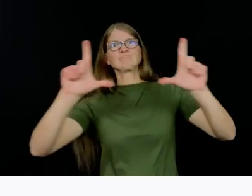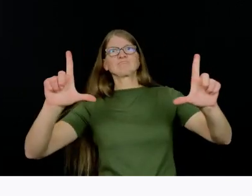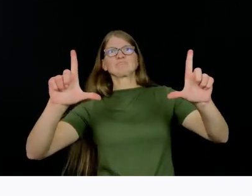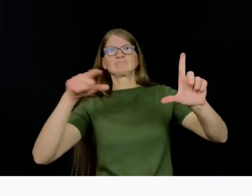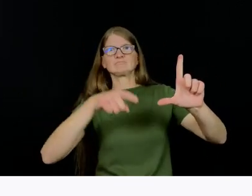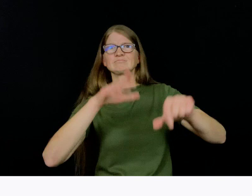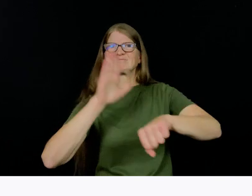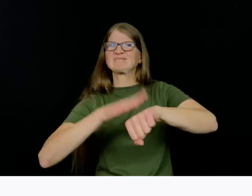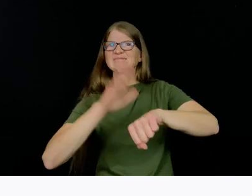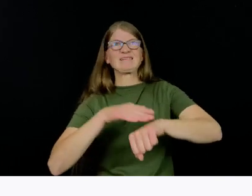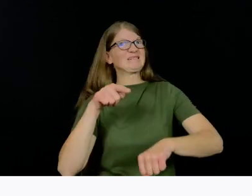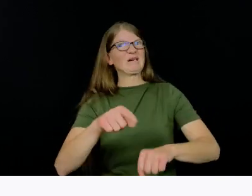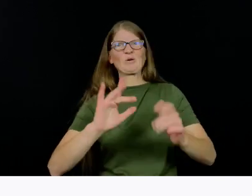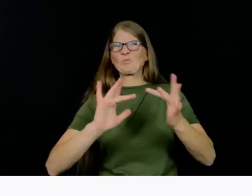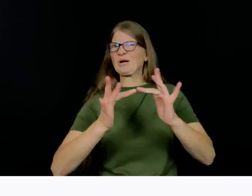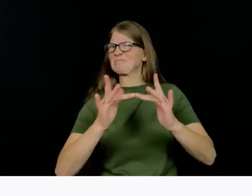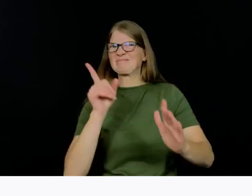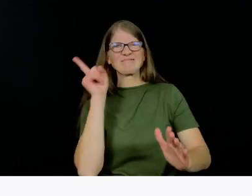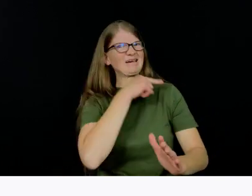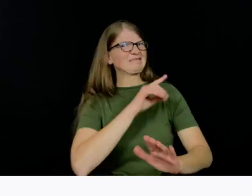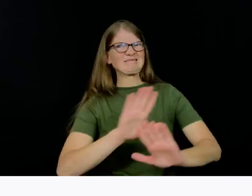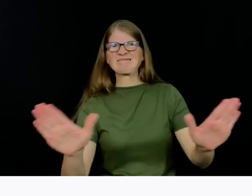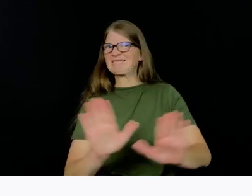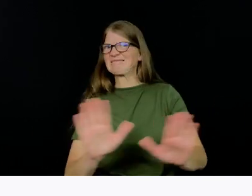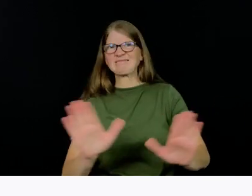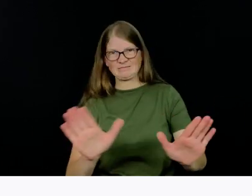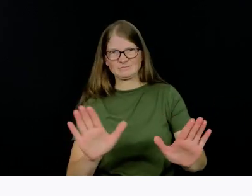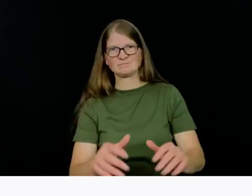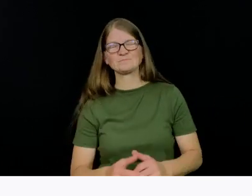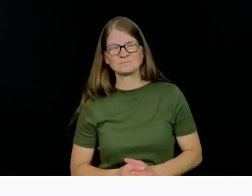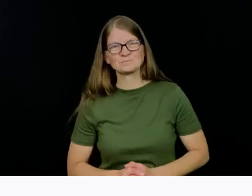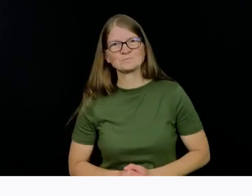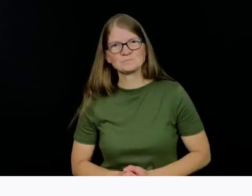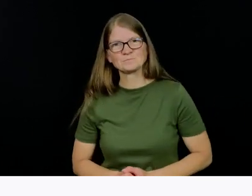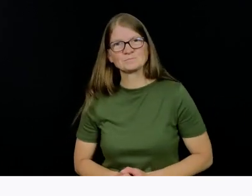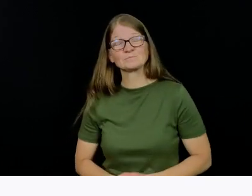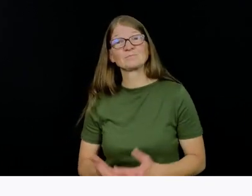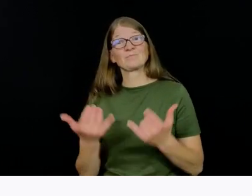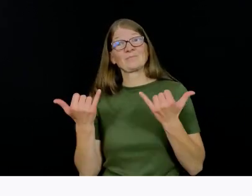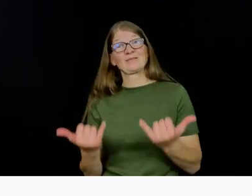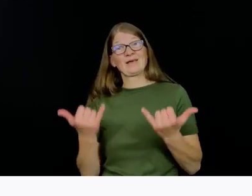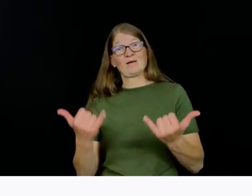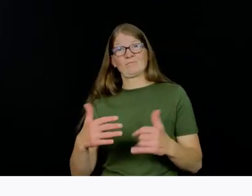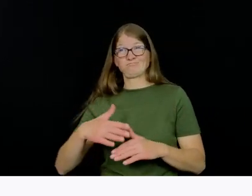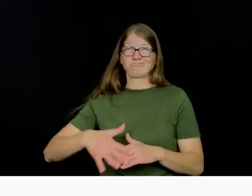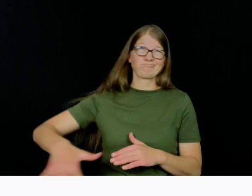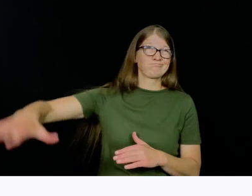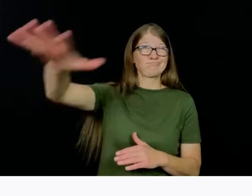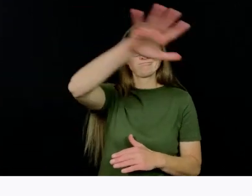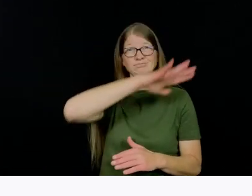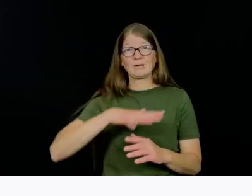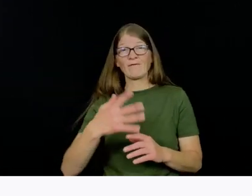إلى مواقع خطرة أو تنزيل ملفات خطرة اليوم، أكثر من 4 مليار جهاز